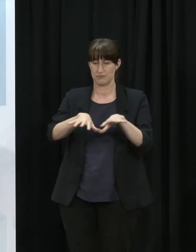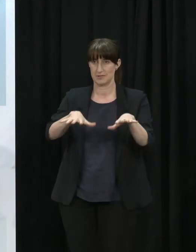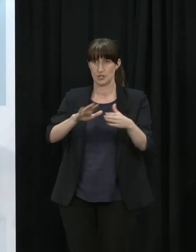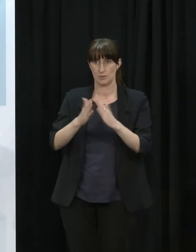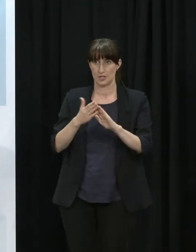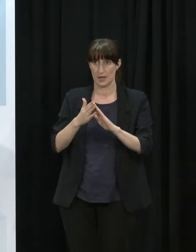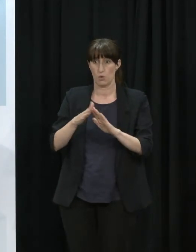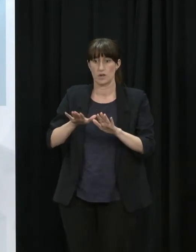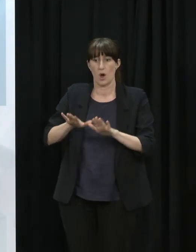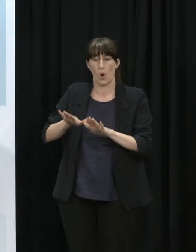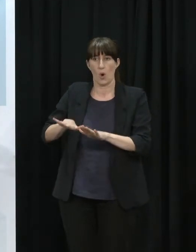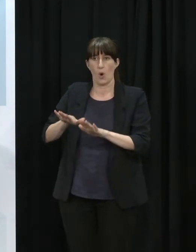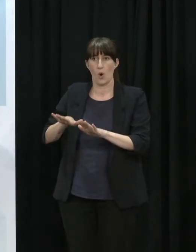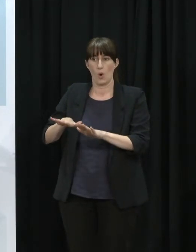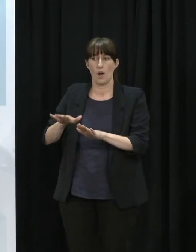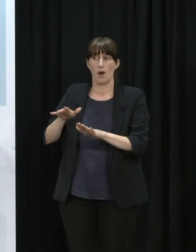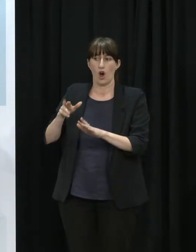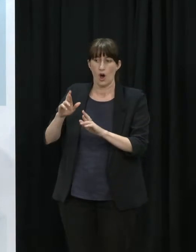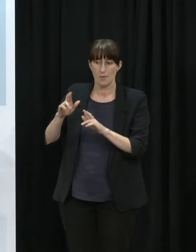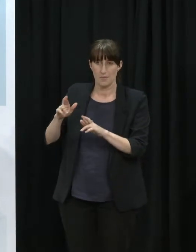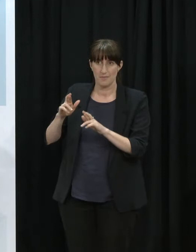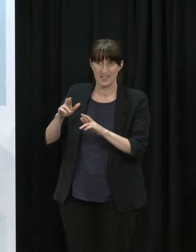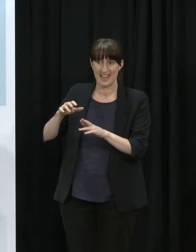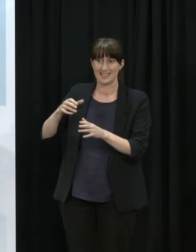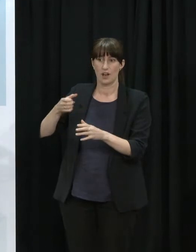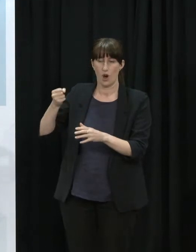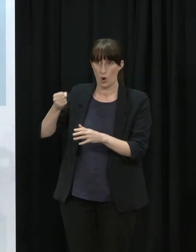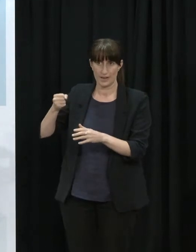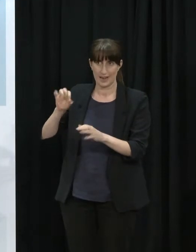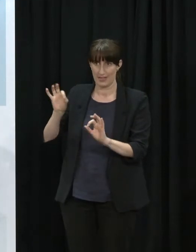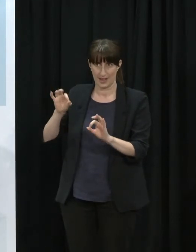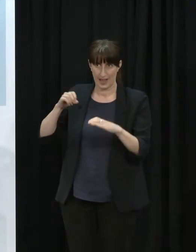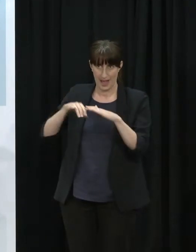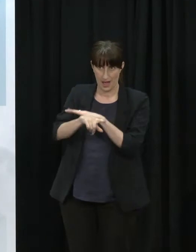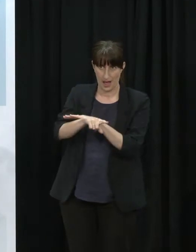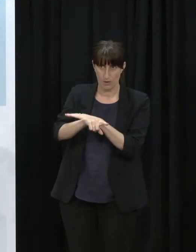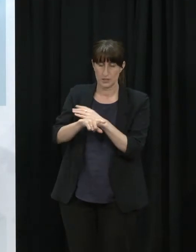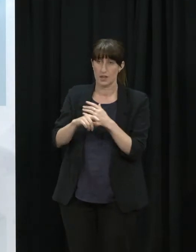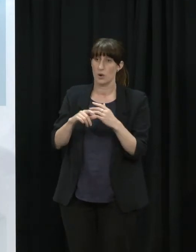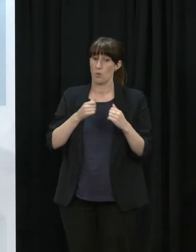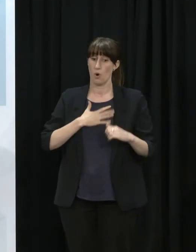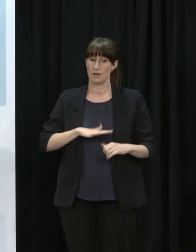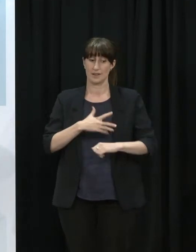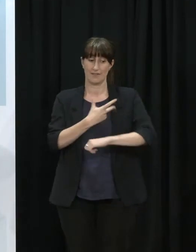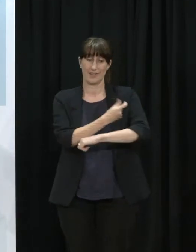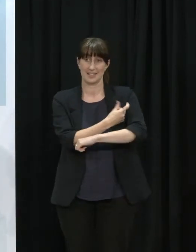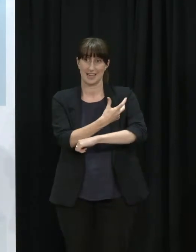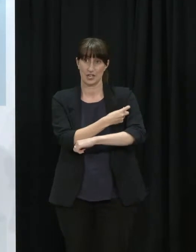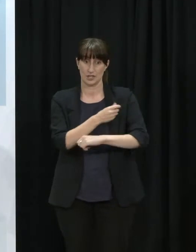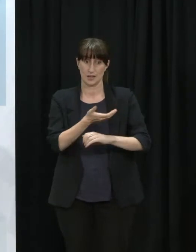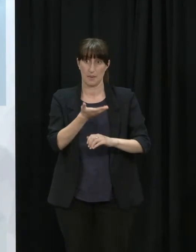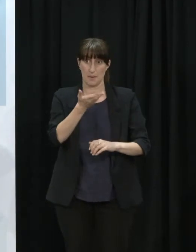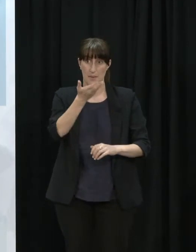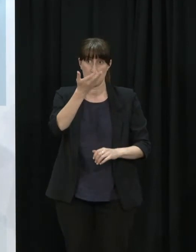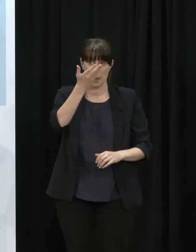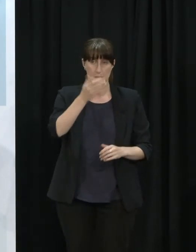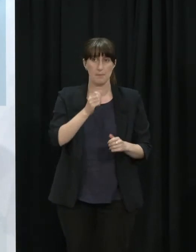He aha te mahere mo te wa ka uru te keehi tuatahi o te omicron ki te hapori? Ka rite ki ta matou i tohu i konei, ko ta matou kaupapa tuatahi, ko tenei Ko te arotahi ko te whakamatau me te whakaroa i tera mo te wa e taea ana e matou kia piki ake ai a tatou